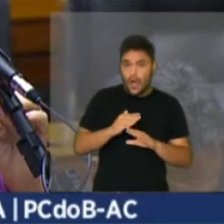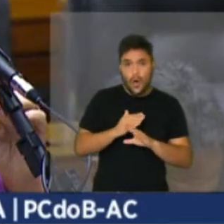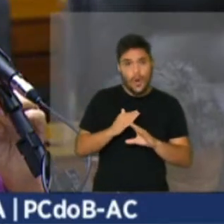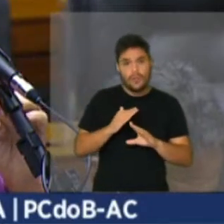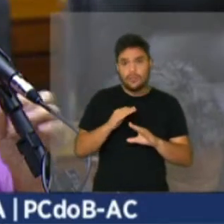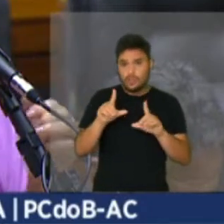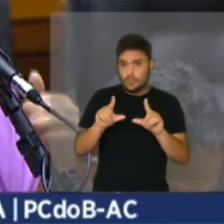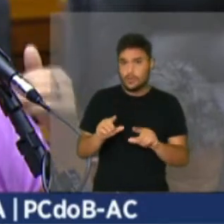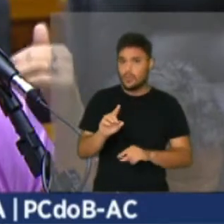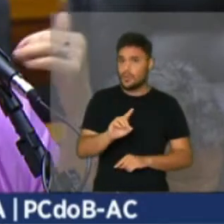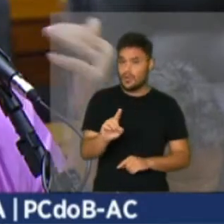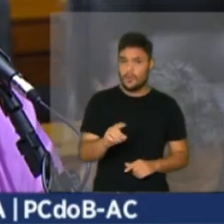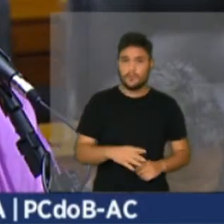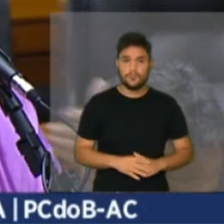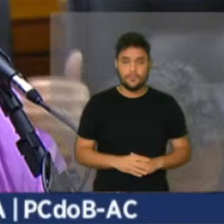ENTÃO A CÂMARA E O SENADO